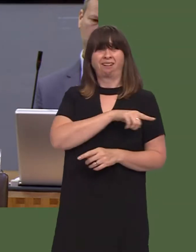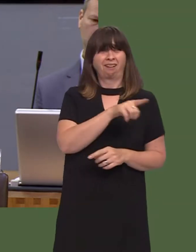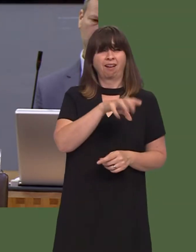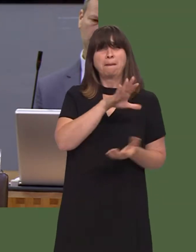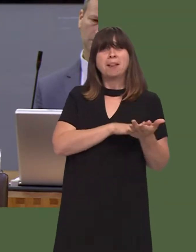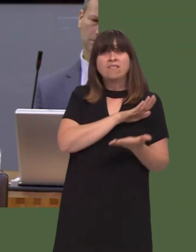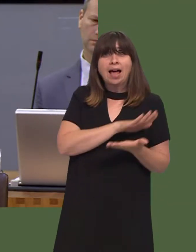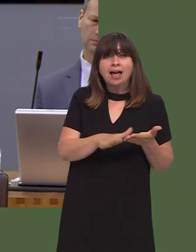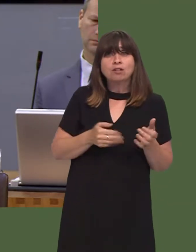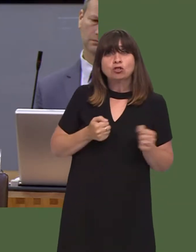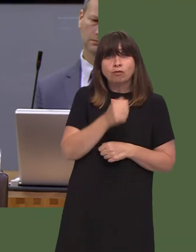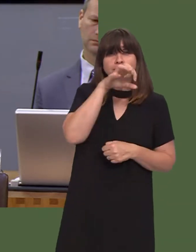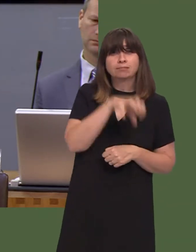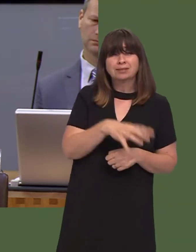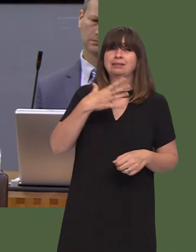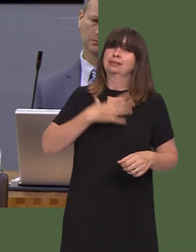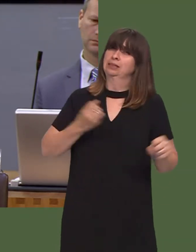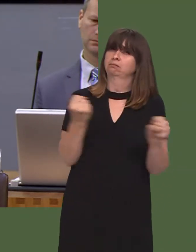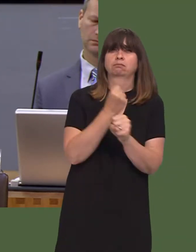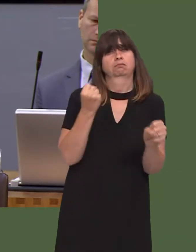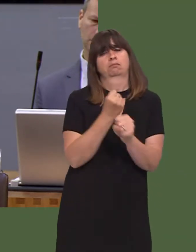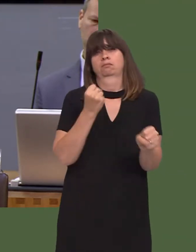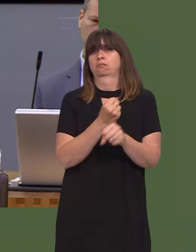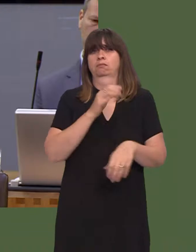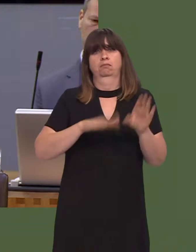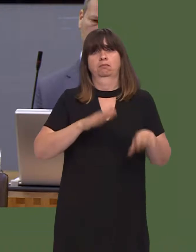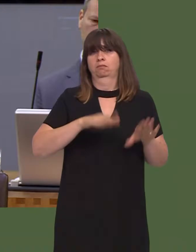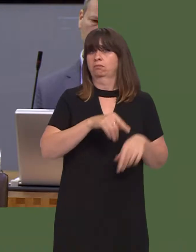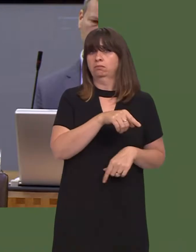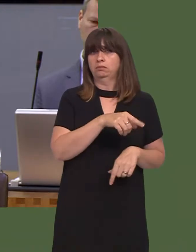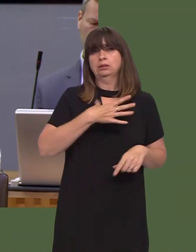angen gwelliant sylweddol. Nawr, rydw iín gwerthfawrogi, pan fyddwch chi fel Llywodraeth